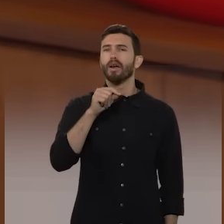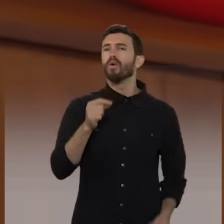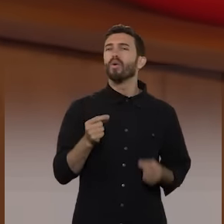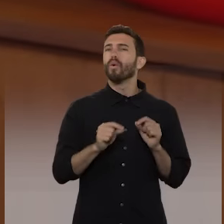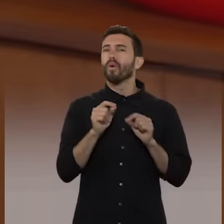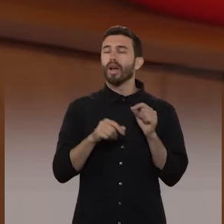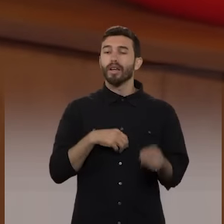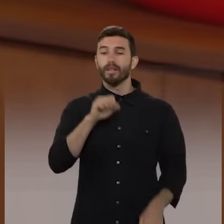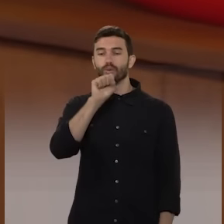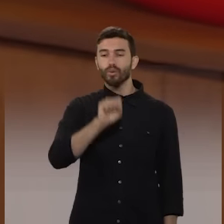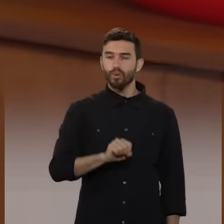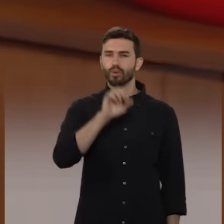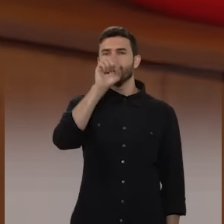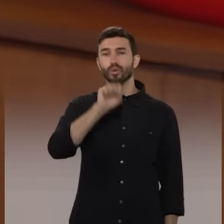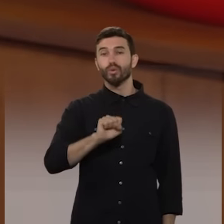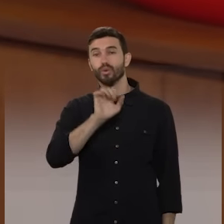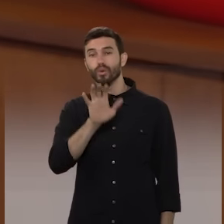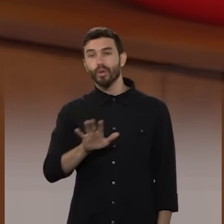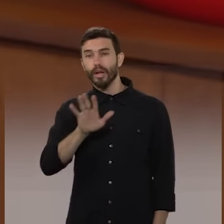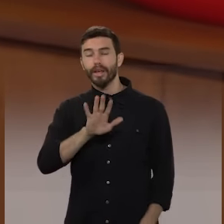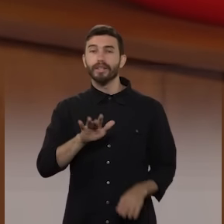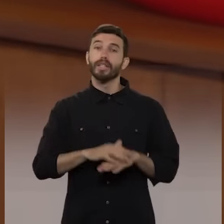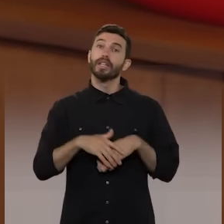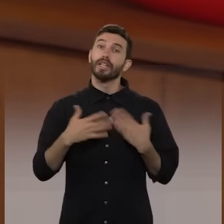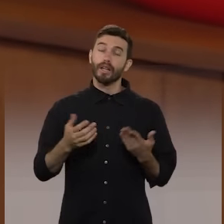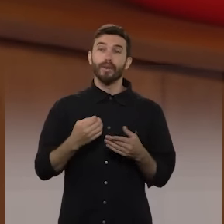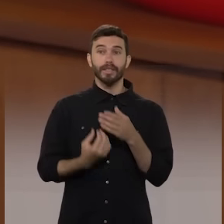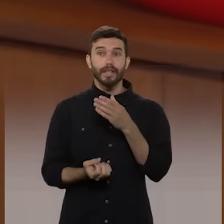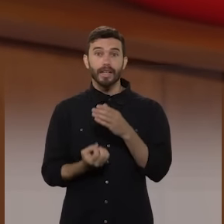muito bem, de geração de energia linkados à transmissão de energia e seu consumo,